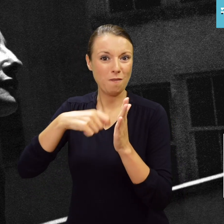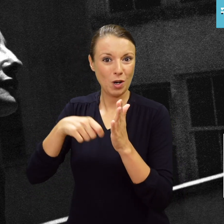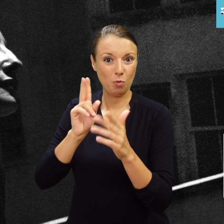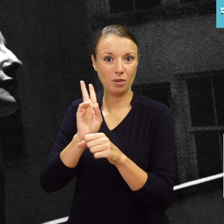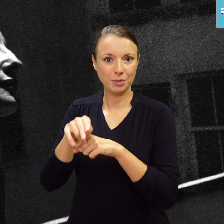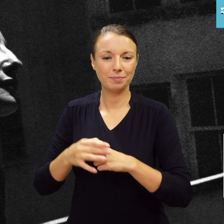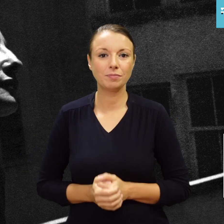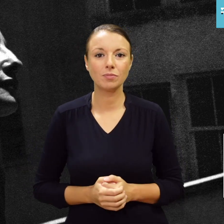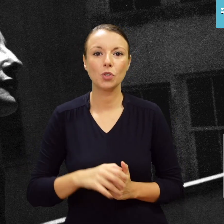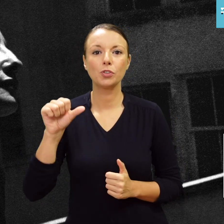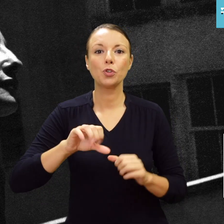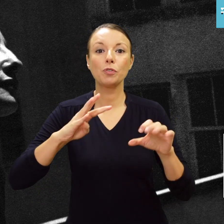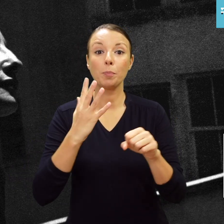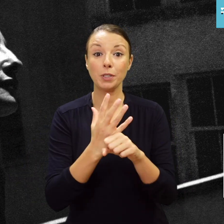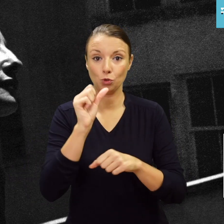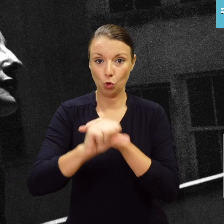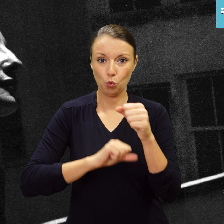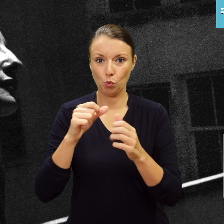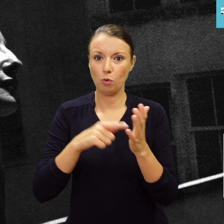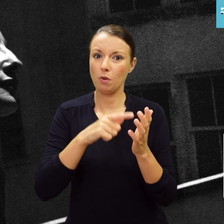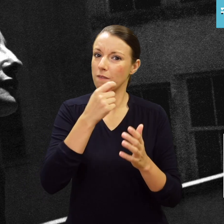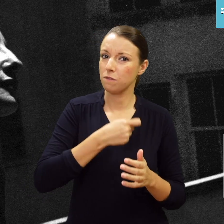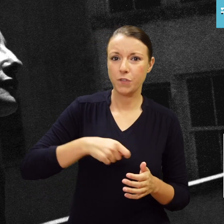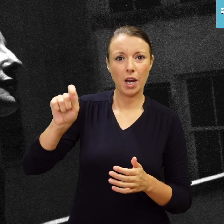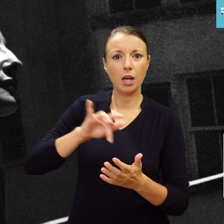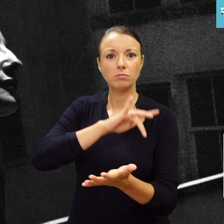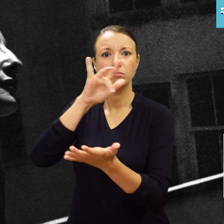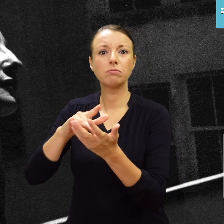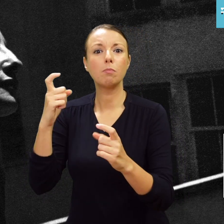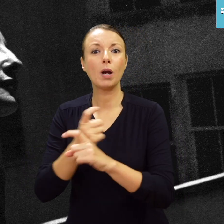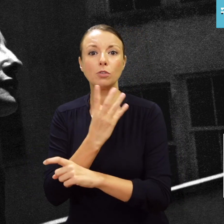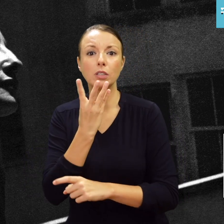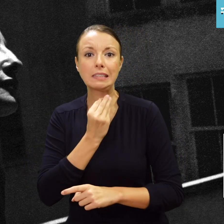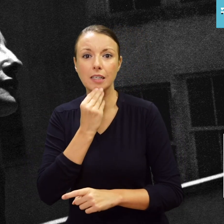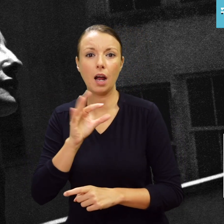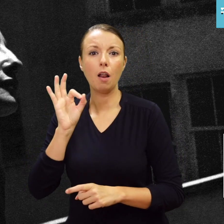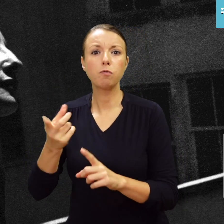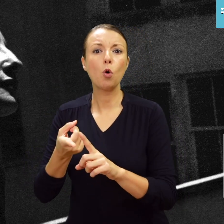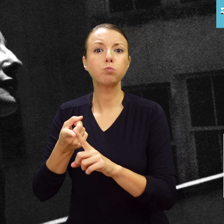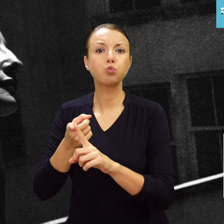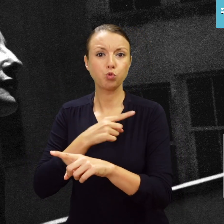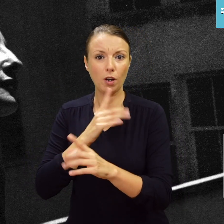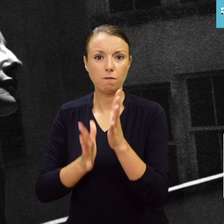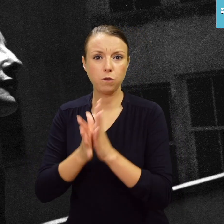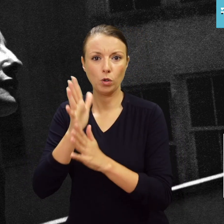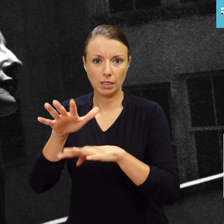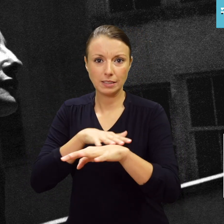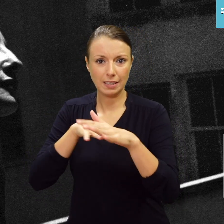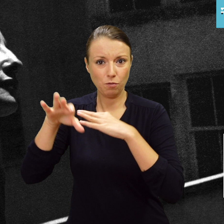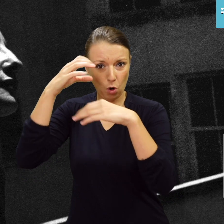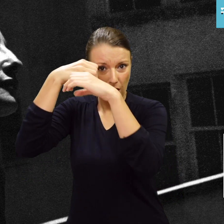W 1950 roku wyjechała do Izraela. Wróciła do swojego przedwojennego zawodu laborantki.